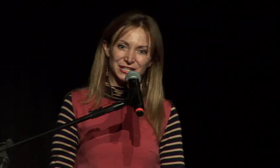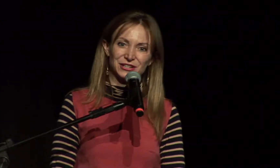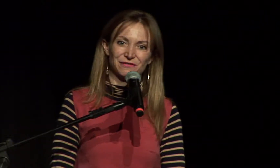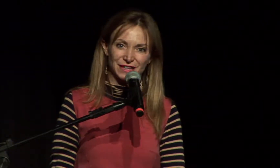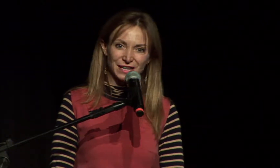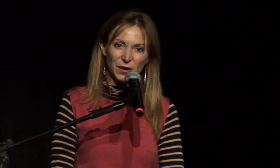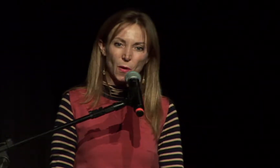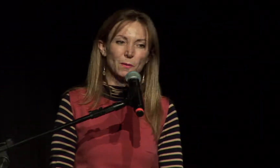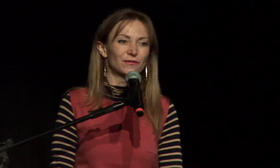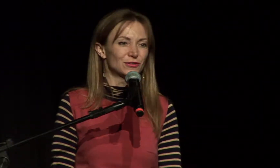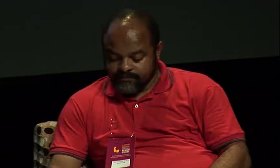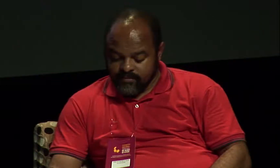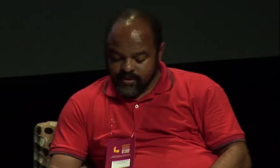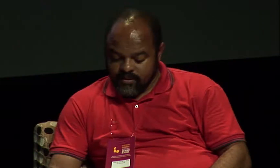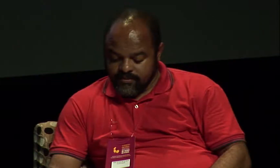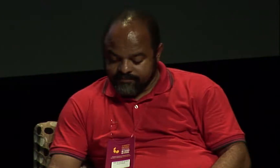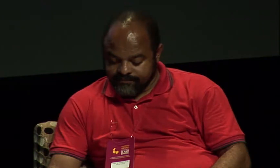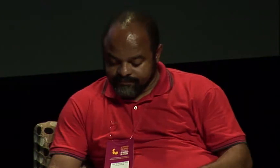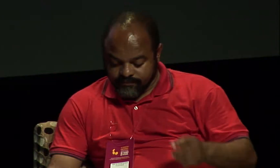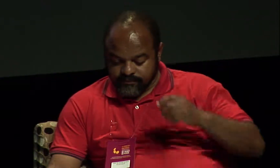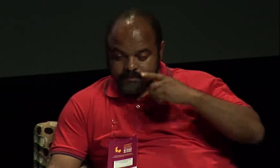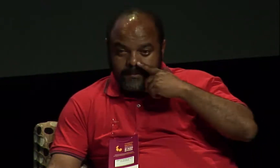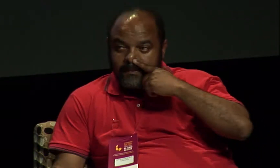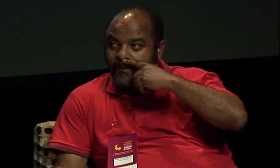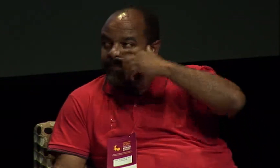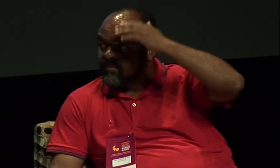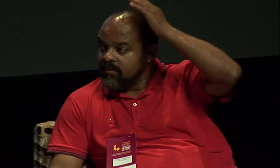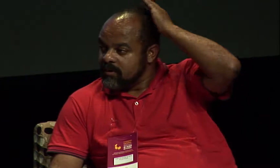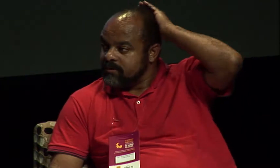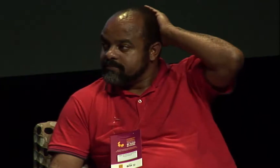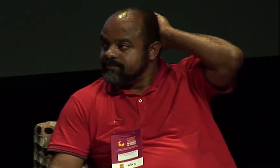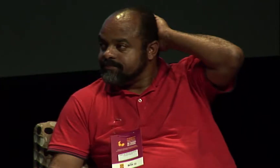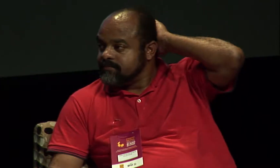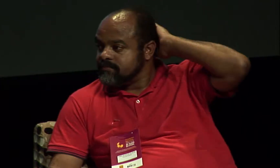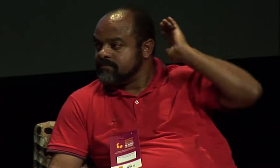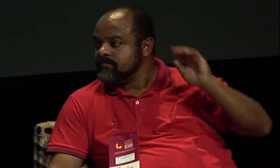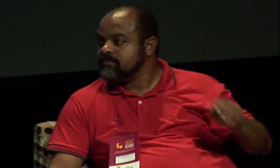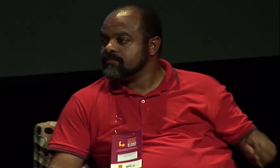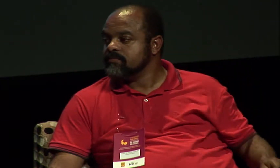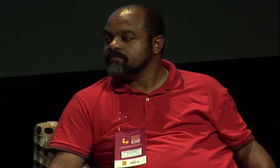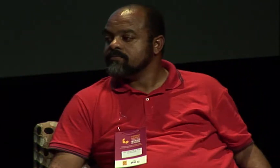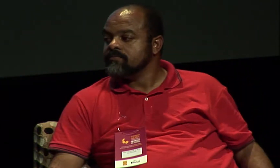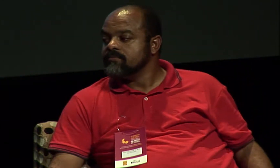de haver um profissional de assistência social auxiliando